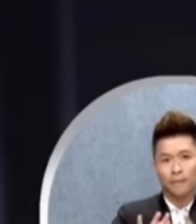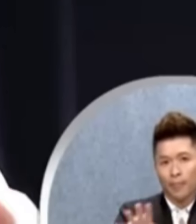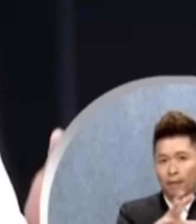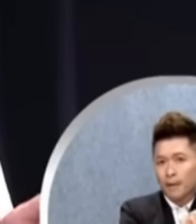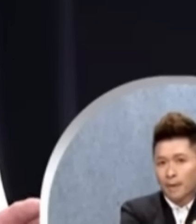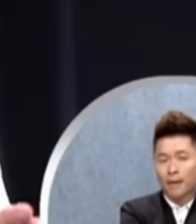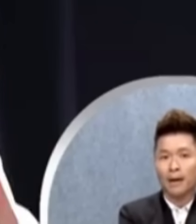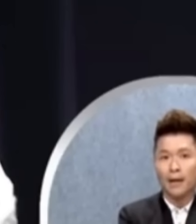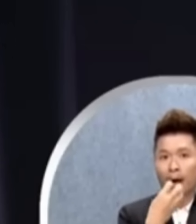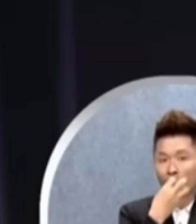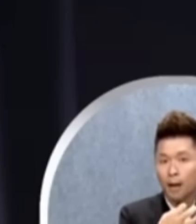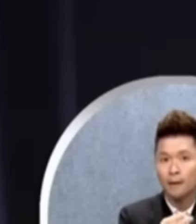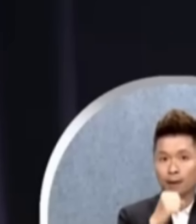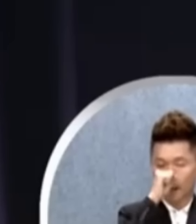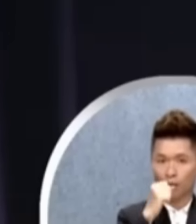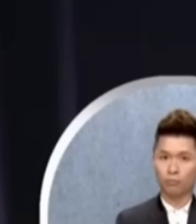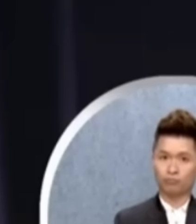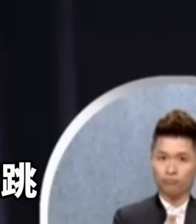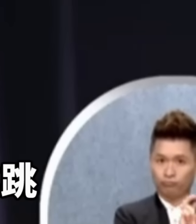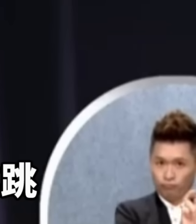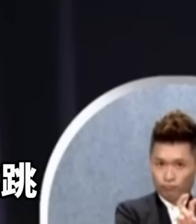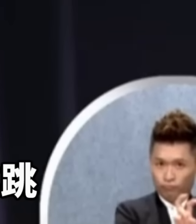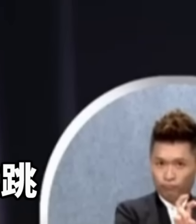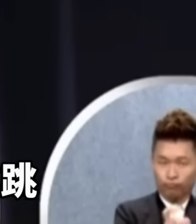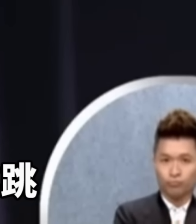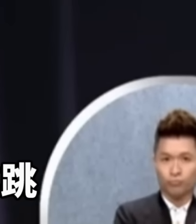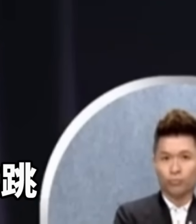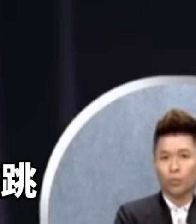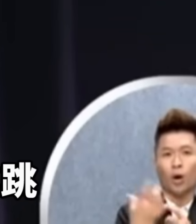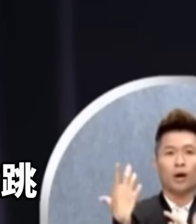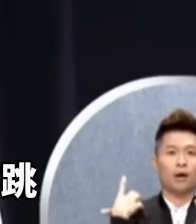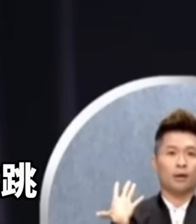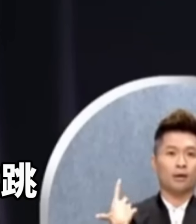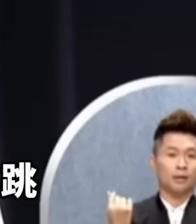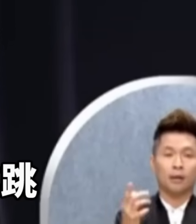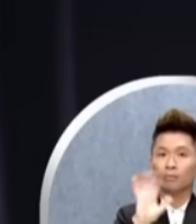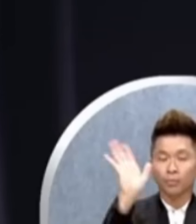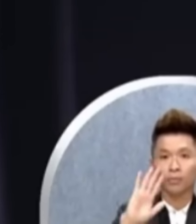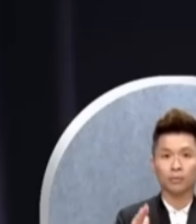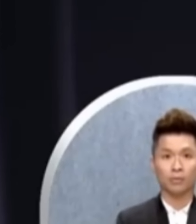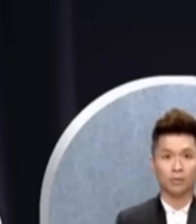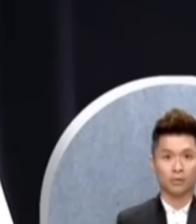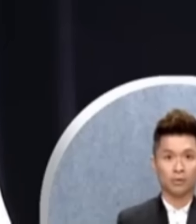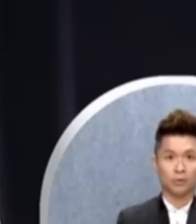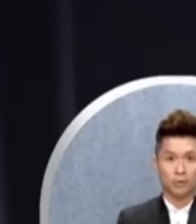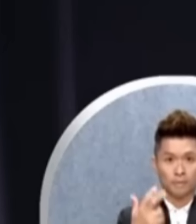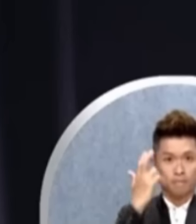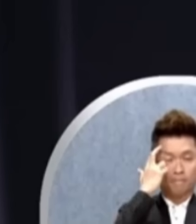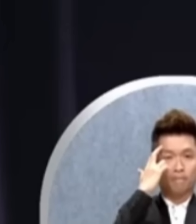告訴所有的員工 我們照顧農民 絕不走回頭路 所以他從2樓往1樓跳 今天我們臺灣